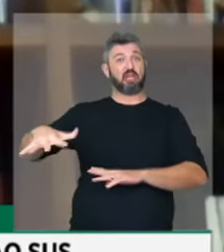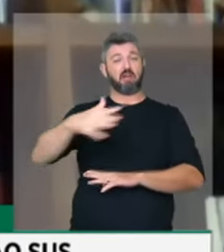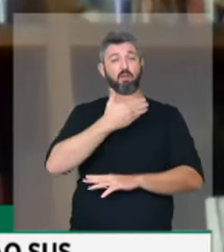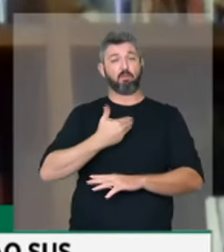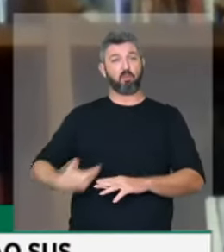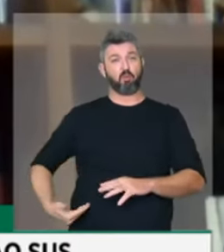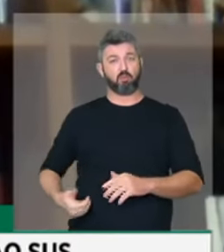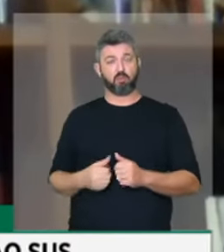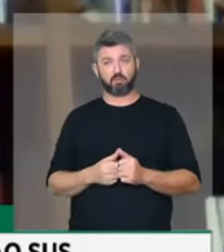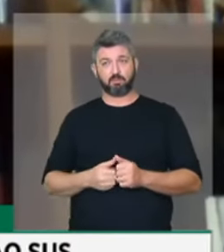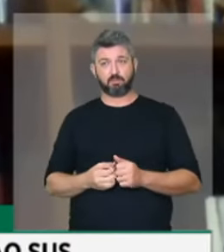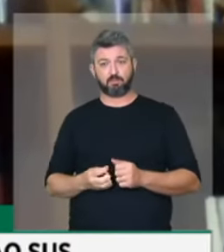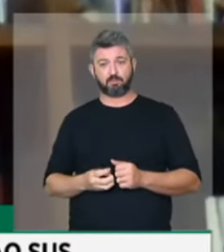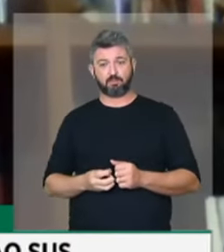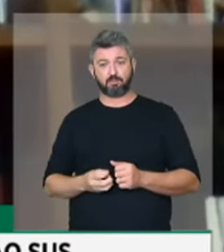SISTEMA ÚNICO PÚBLICO